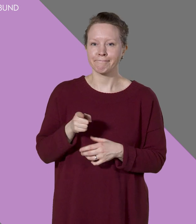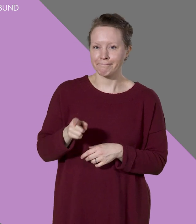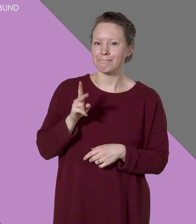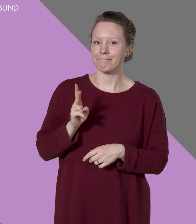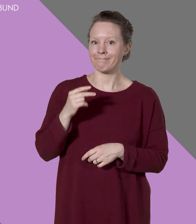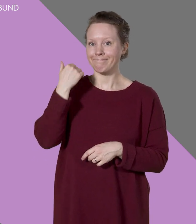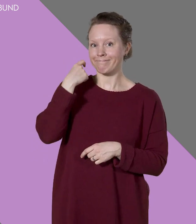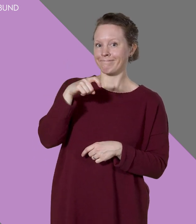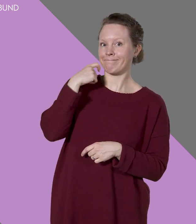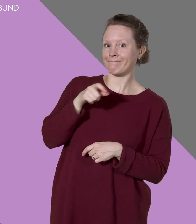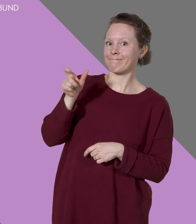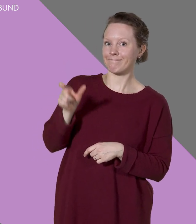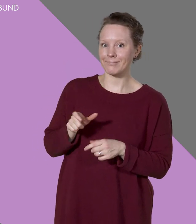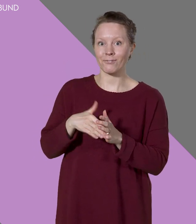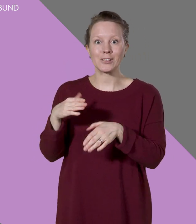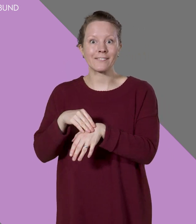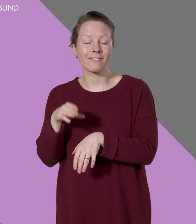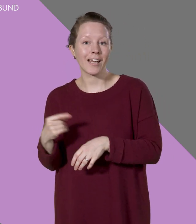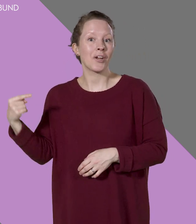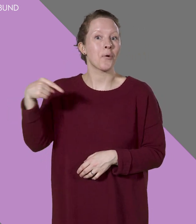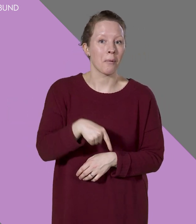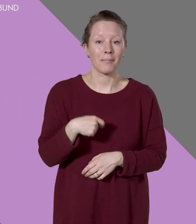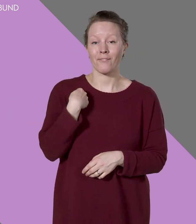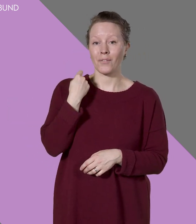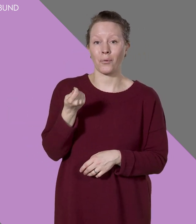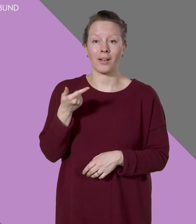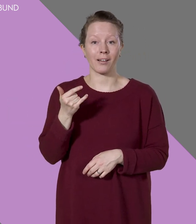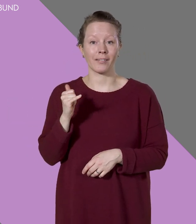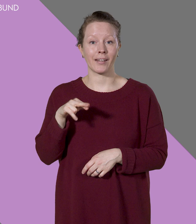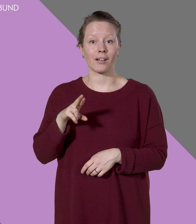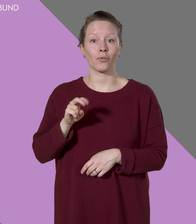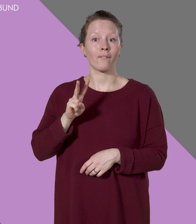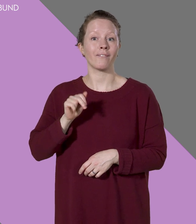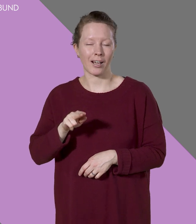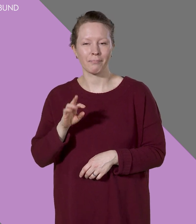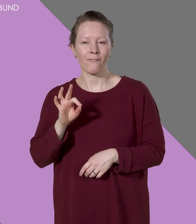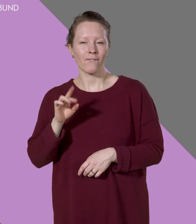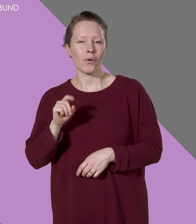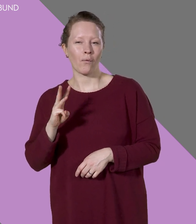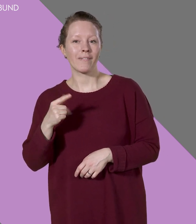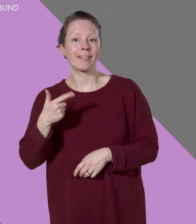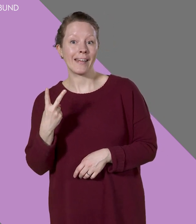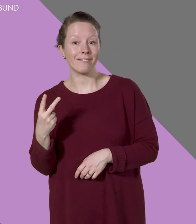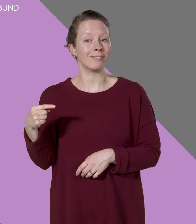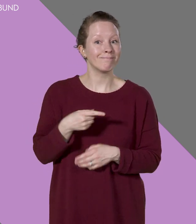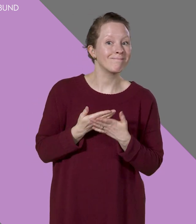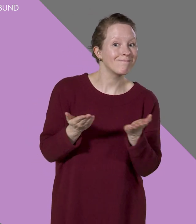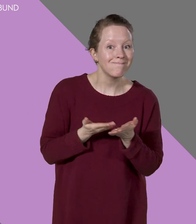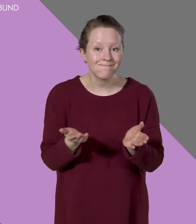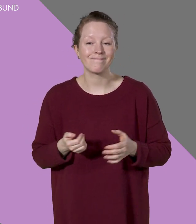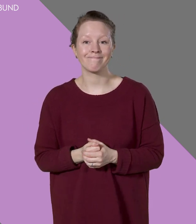Där uppträder också den svenska ståuppkomikern Florian Tirnovan (Flow TV).